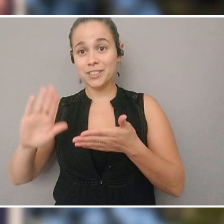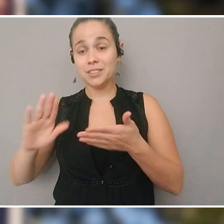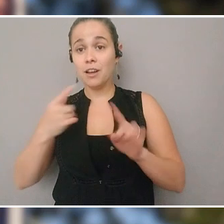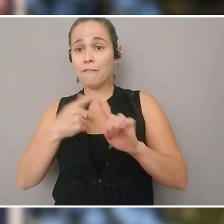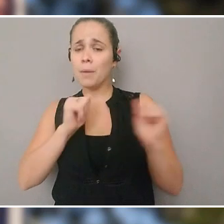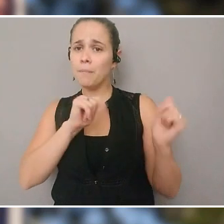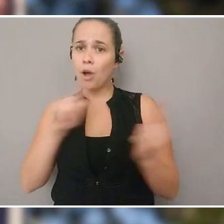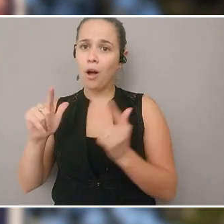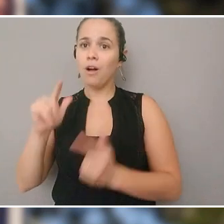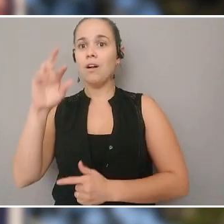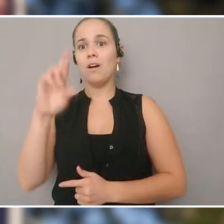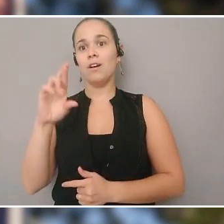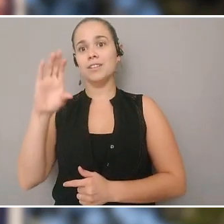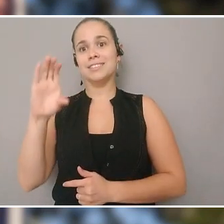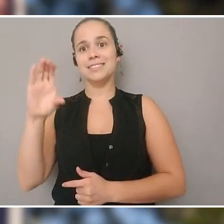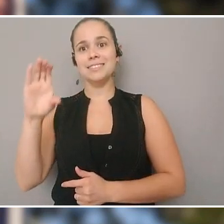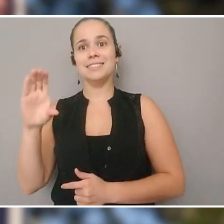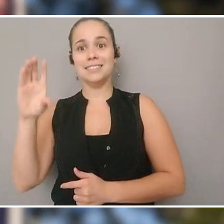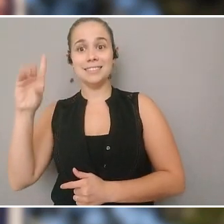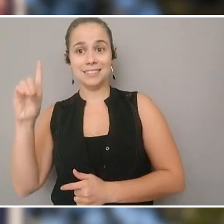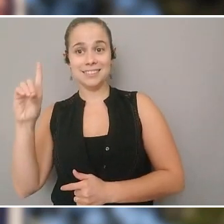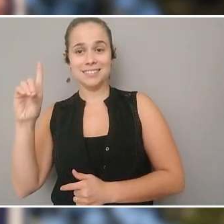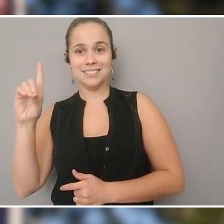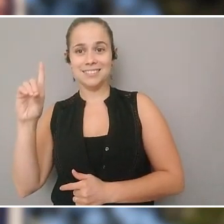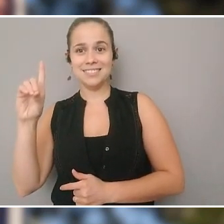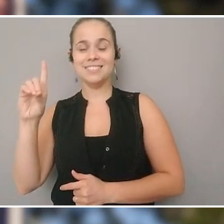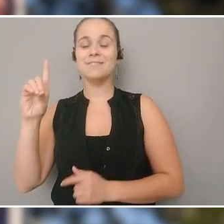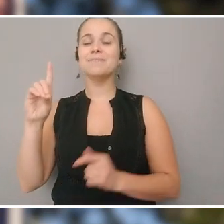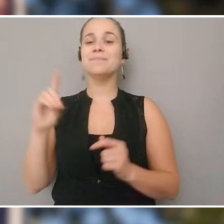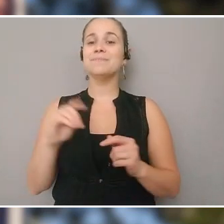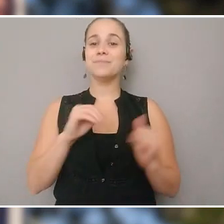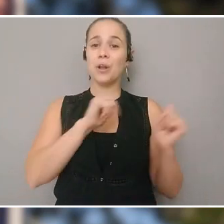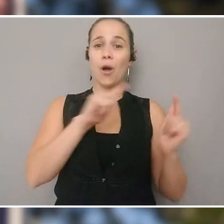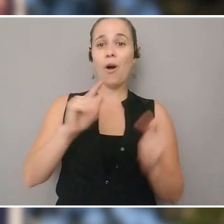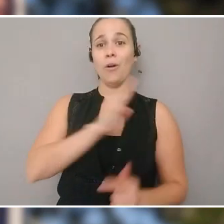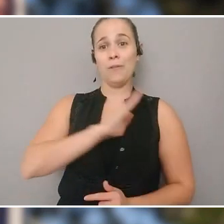del Districto de Riverside Community